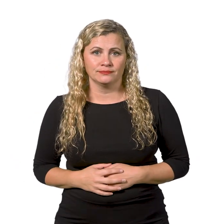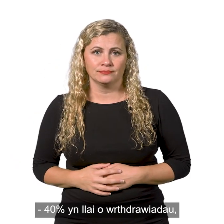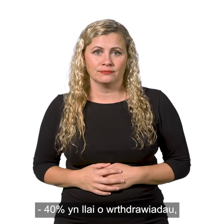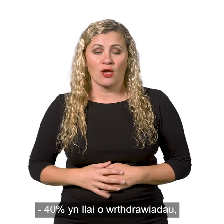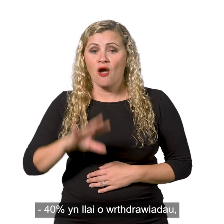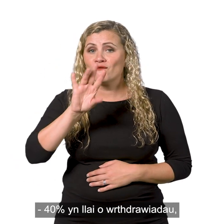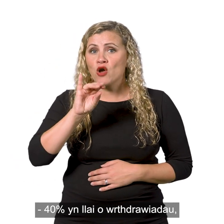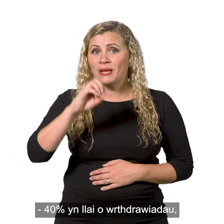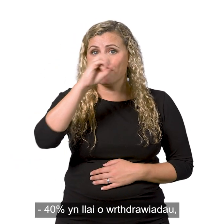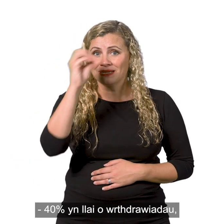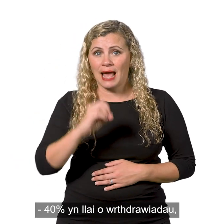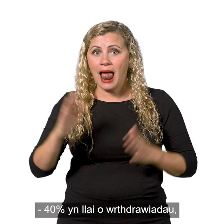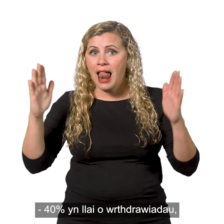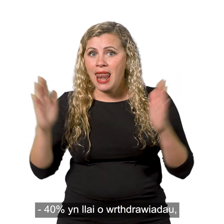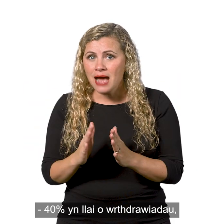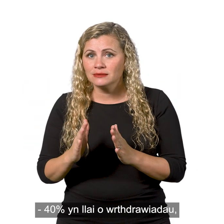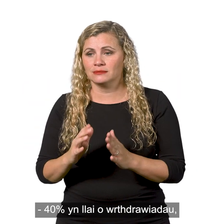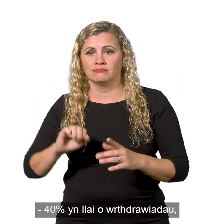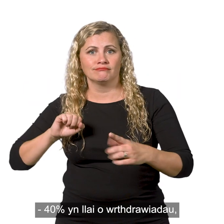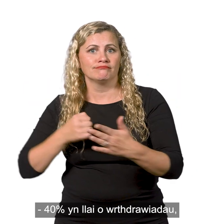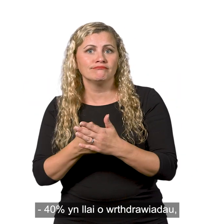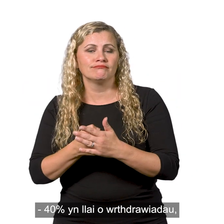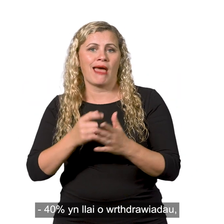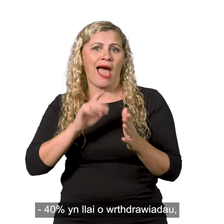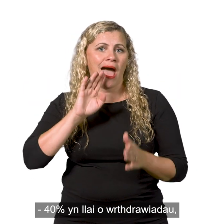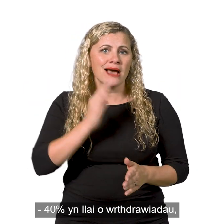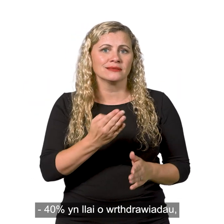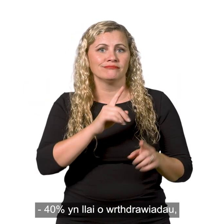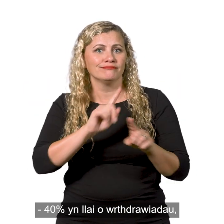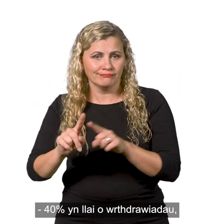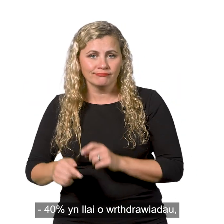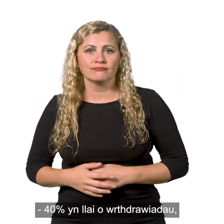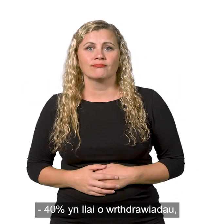40% yn llai o wrthdrawiadau,